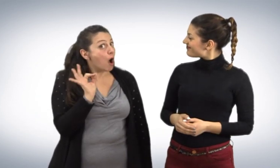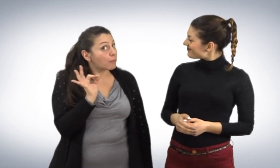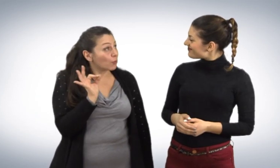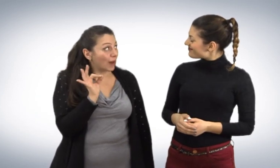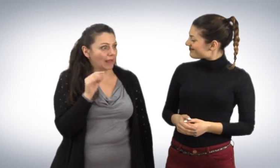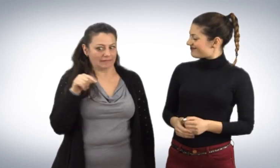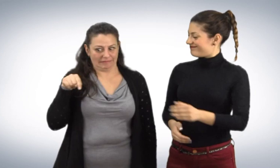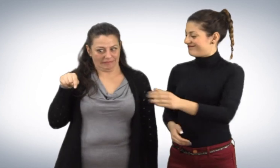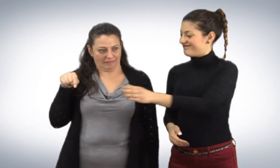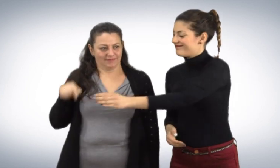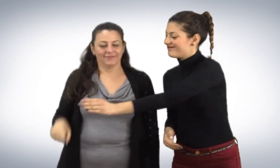Oppure